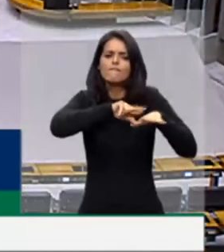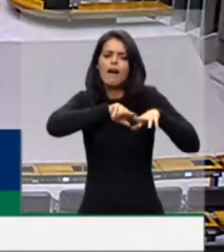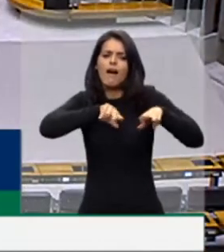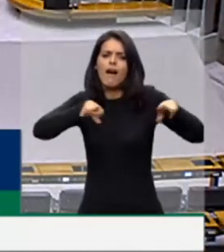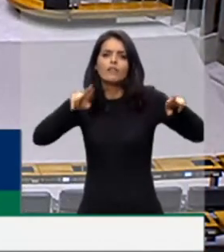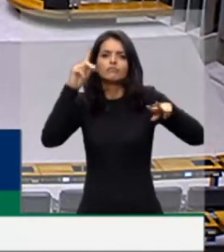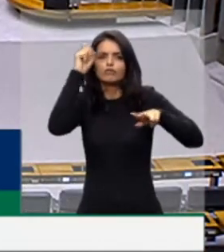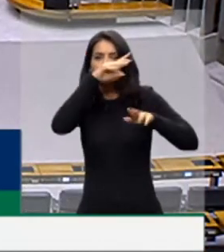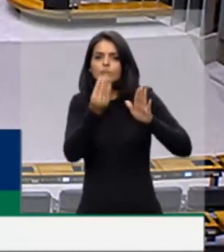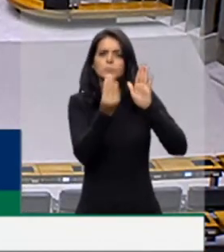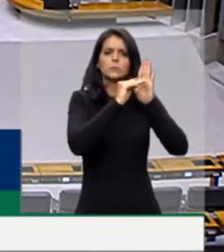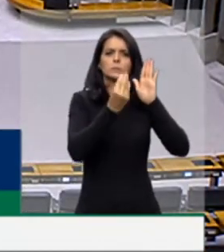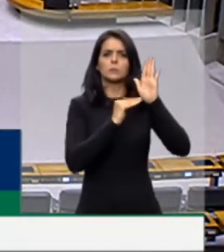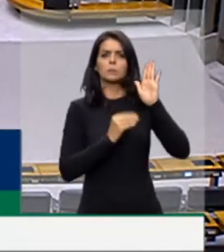COLOCAR OUTRAS COISAS, E FICA